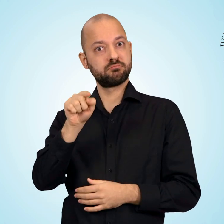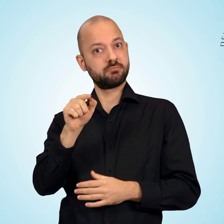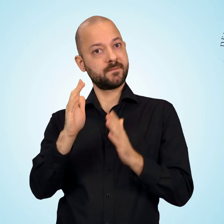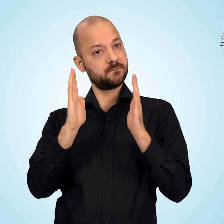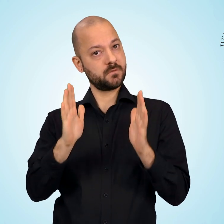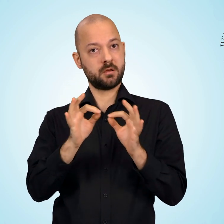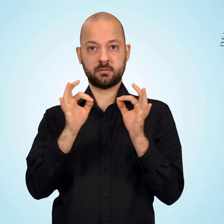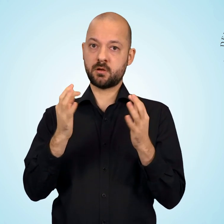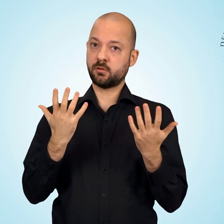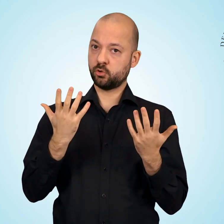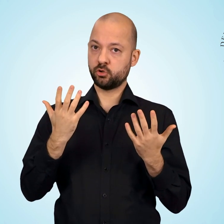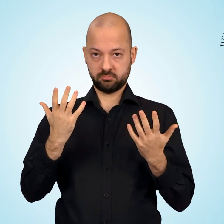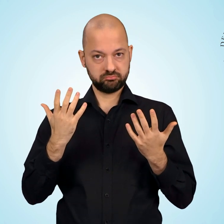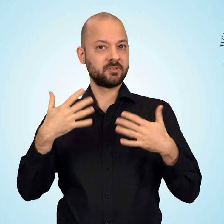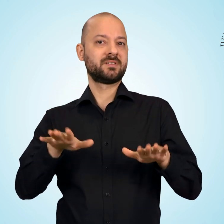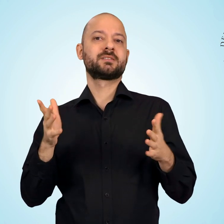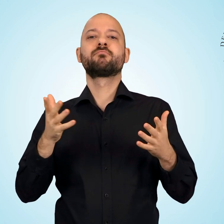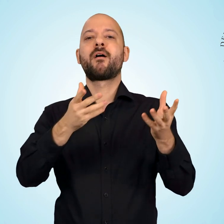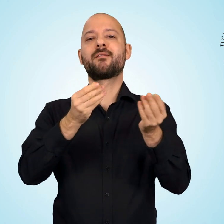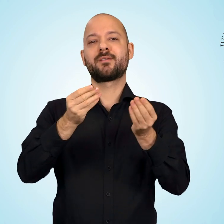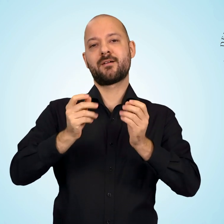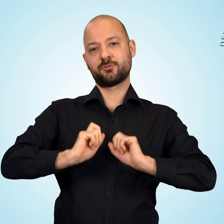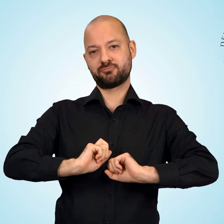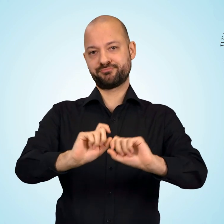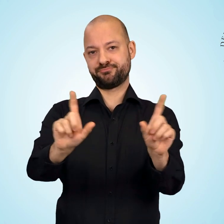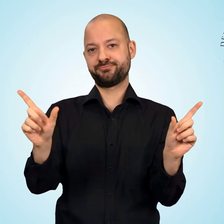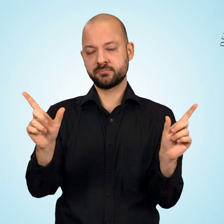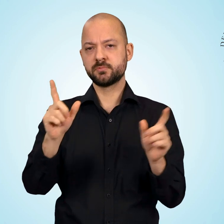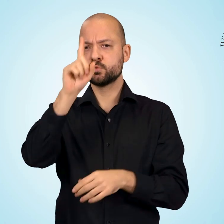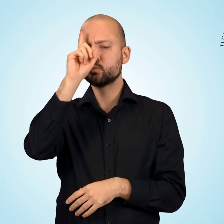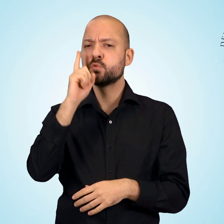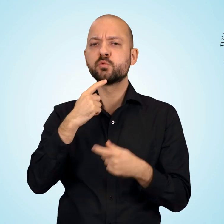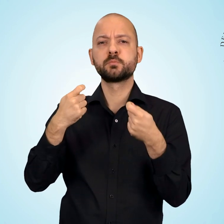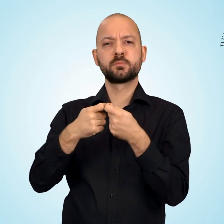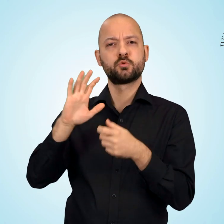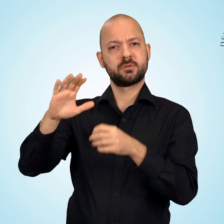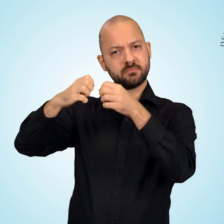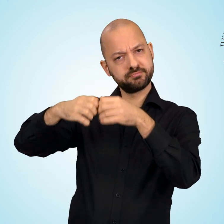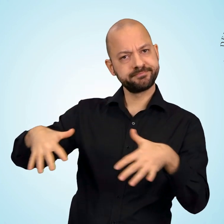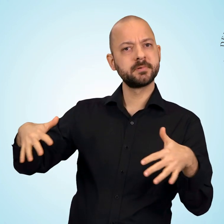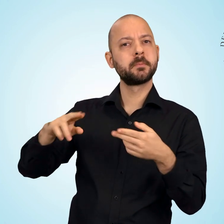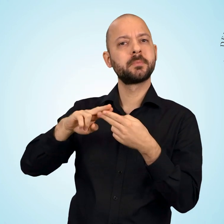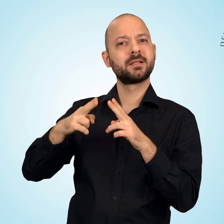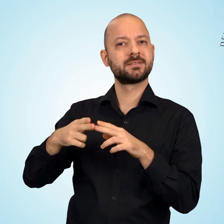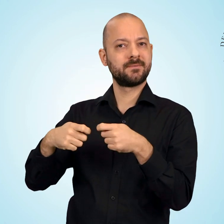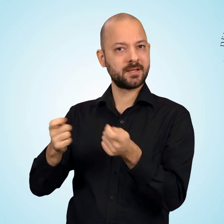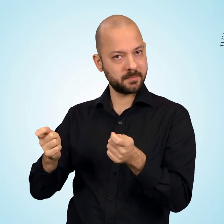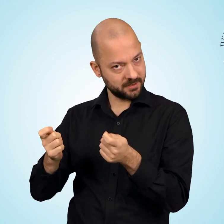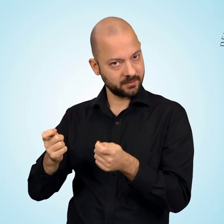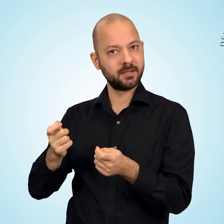Für die Fachtagung sind Einladungen an Mitgliedsverbände des DGB,